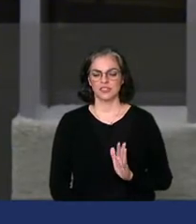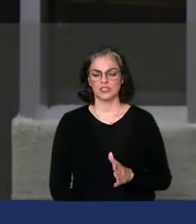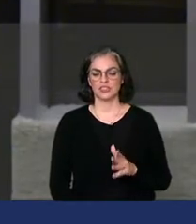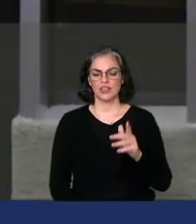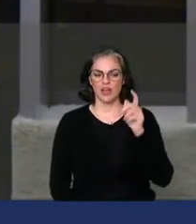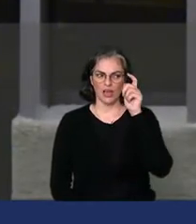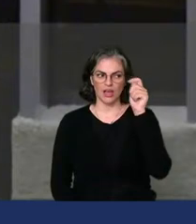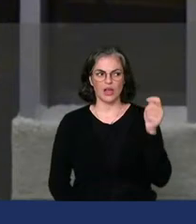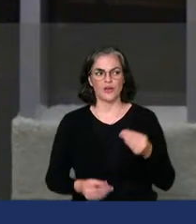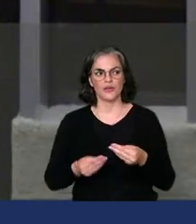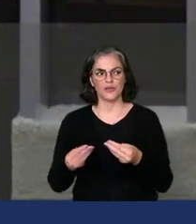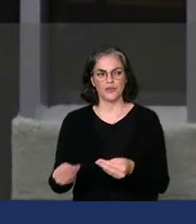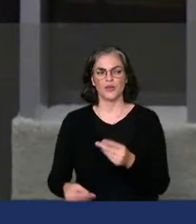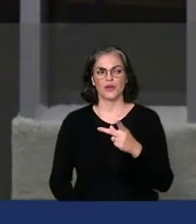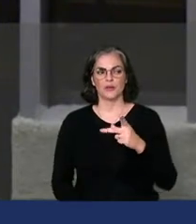ROCHA E APROVADO POR